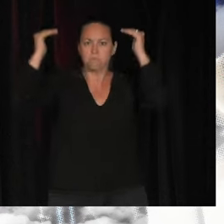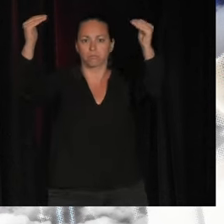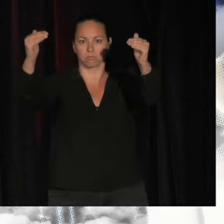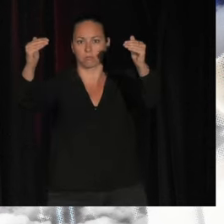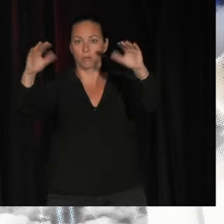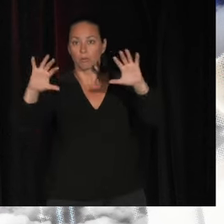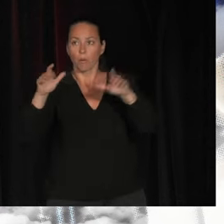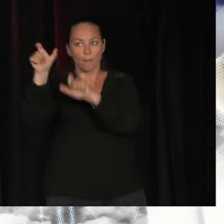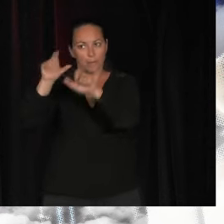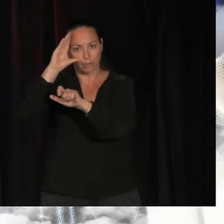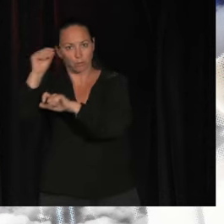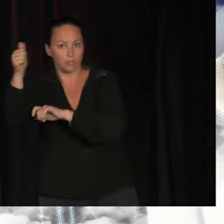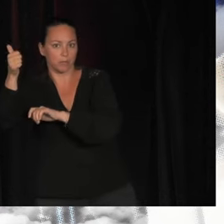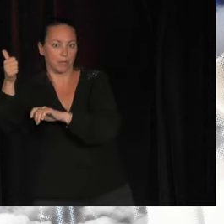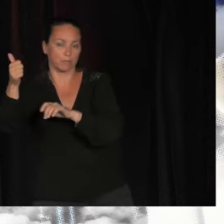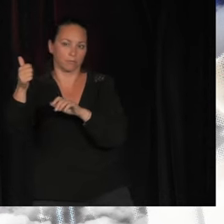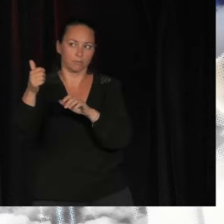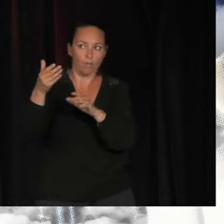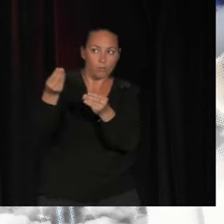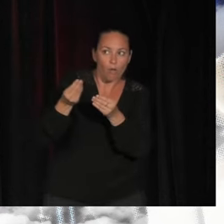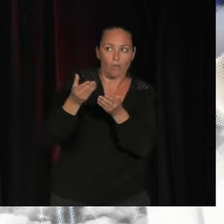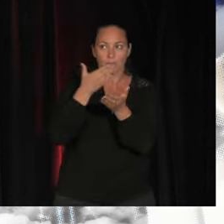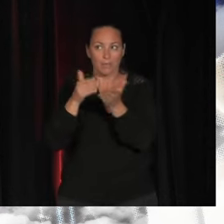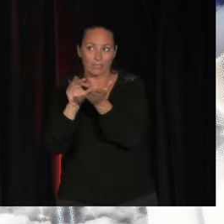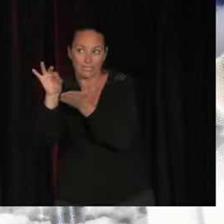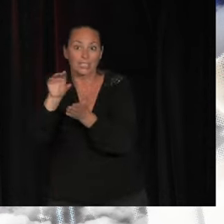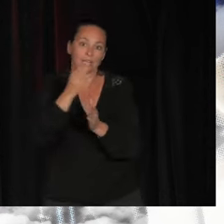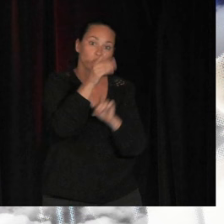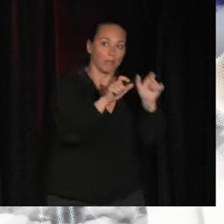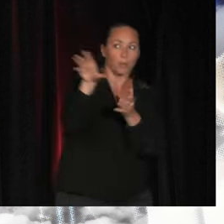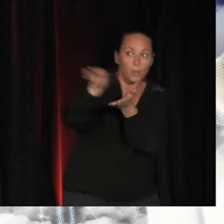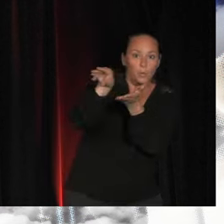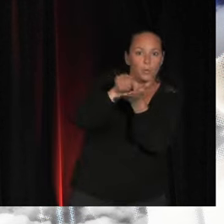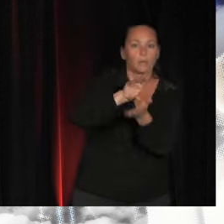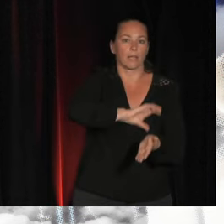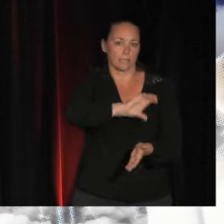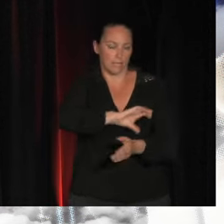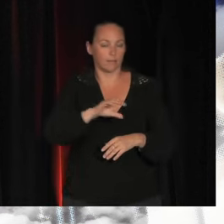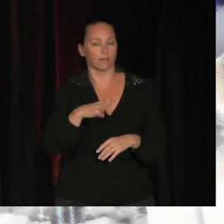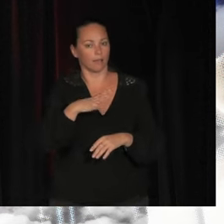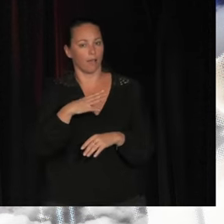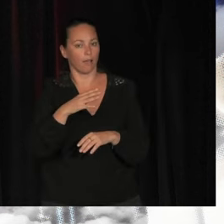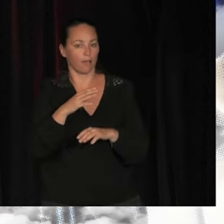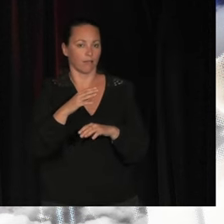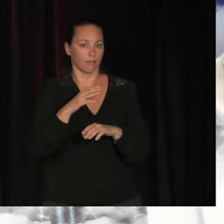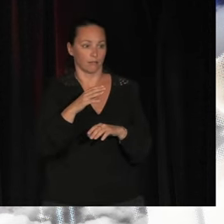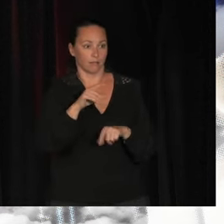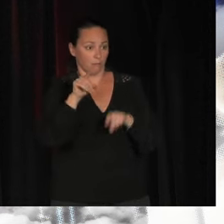ce sont les pros qui donnent un petit peu le la pour trouver la bonne stratégie et tout le monde va essayer de les copier. Et il y a des metagames parfois qui sont chiantes à regarder.